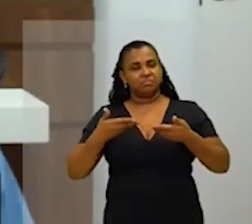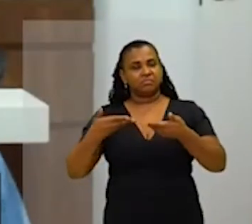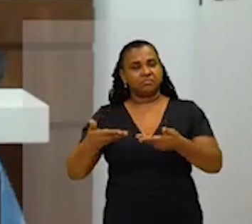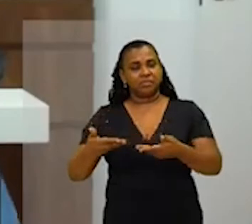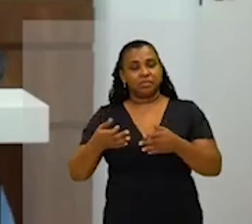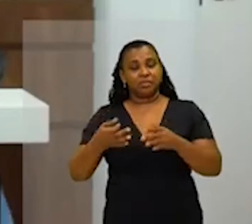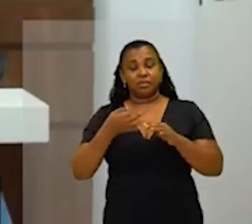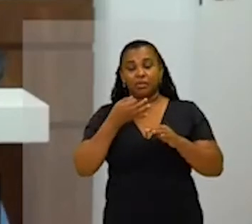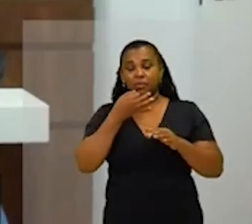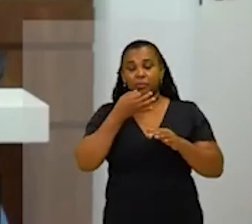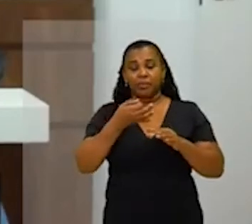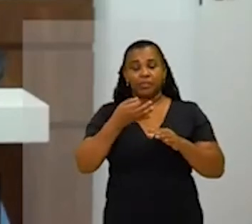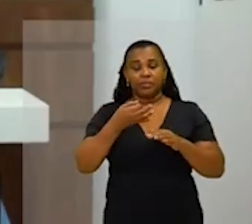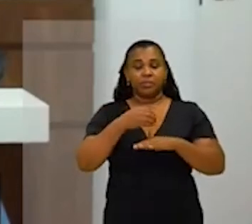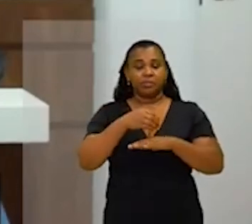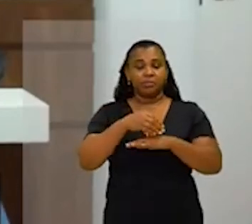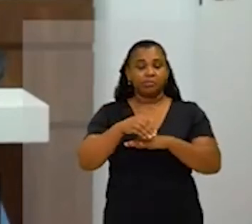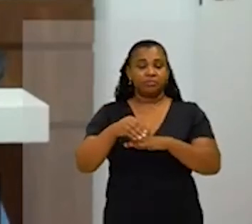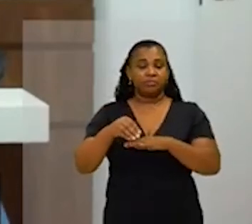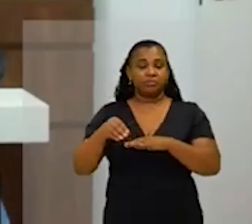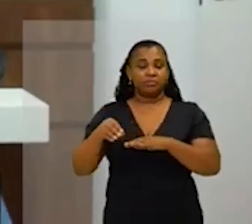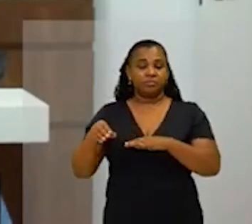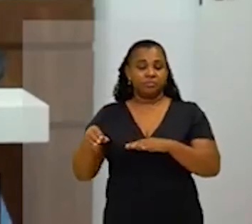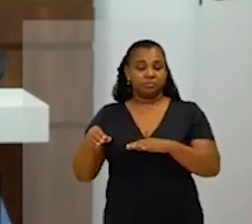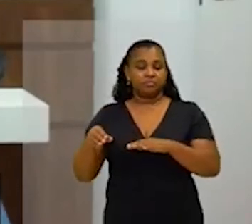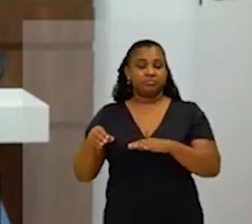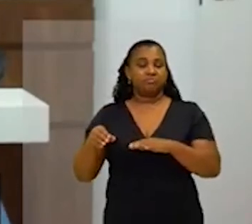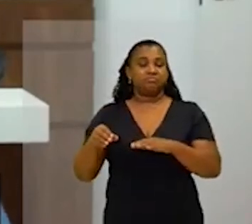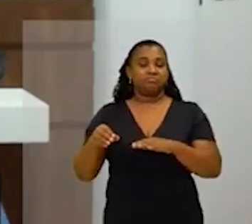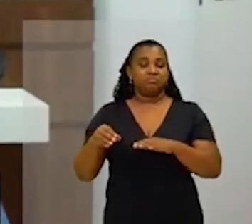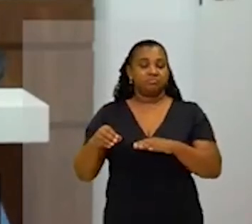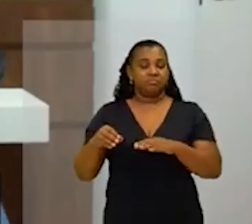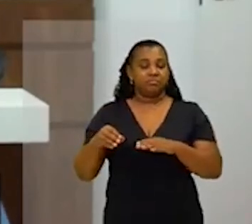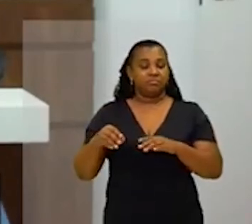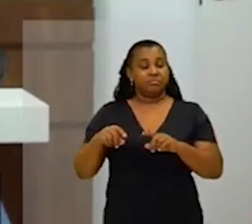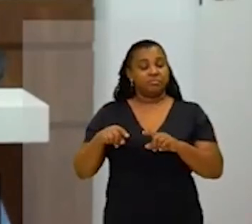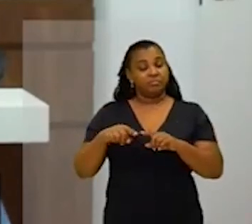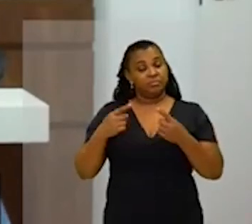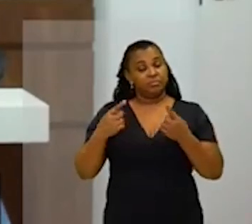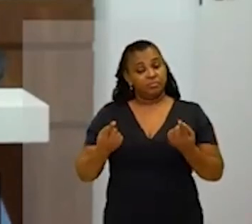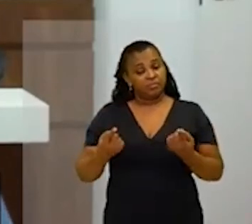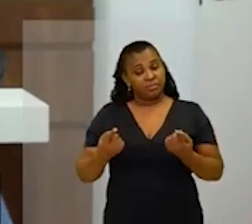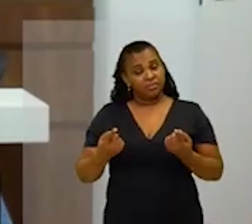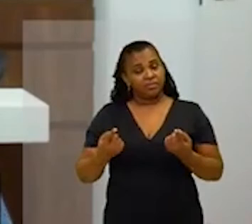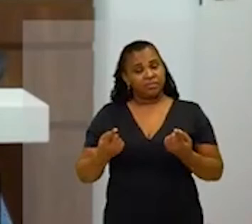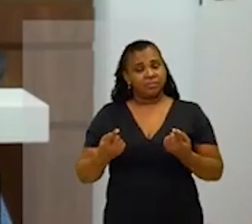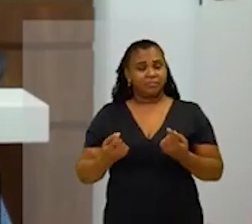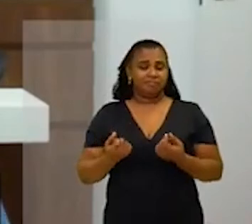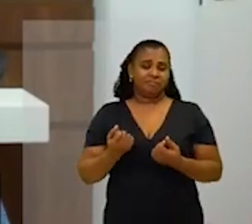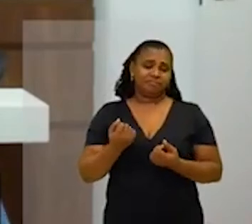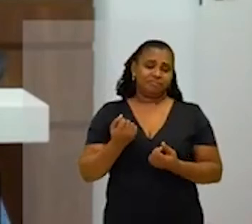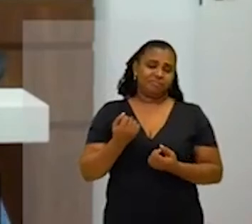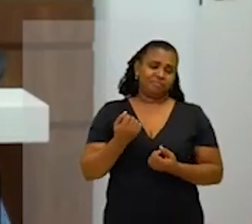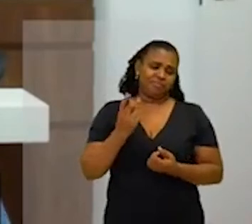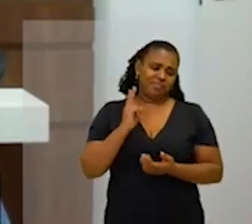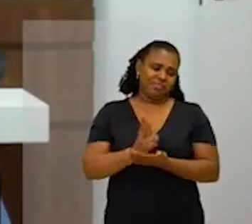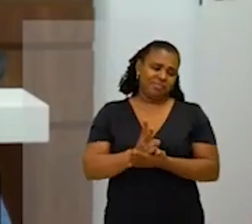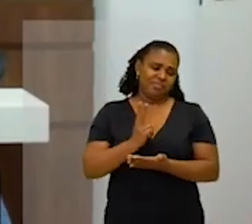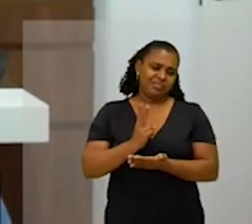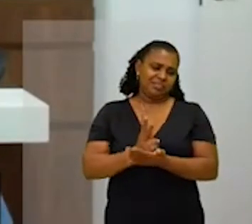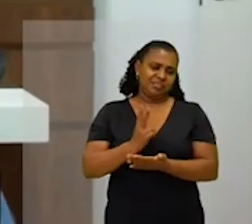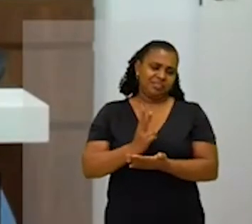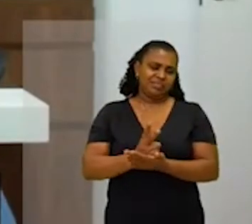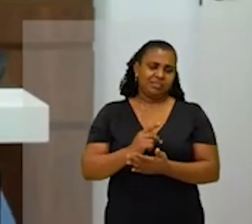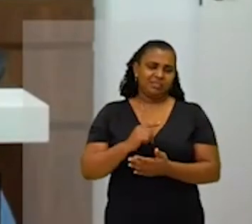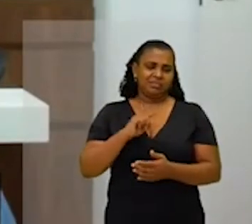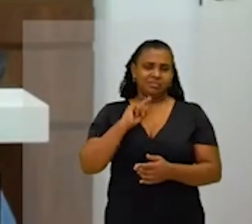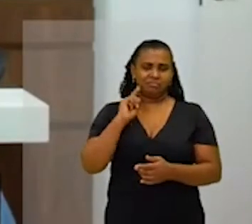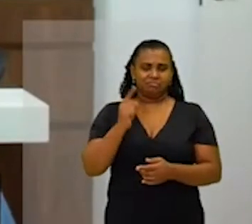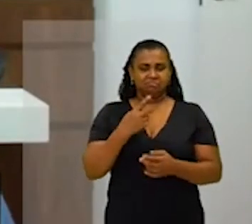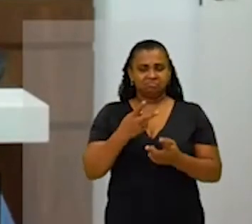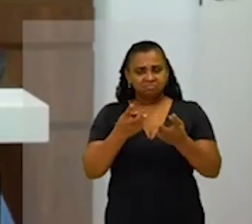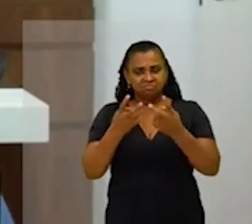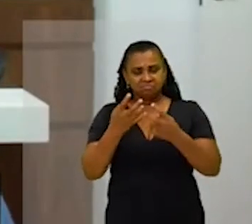trazia a bagagem mais com frequência sempre a gente acaba aprendendo o caminho a todos eles